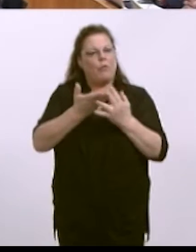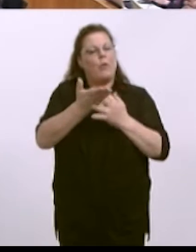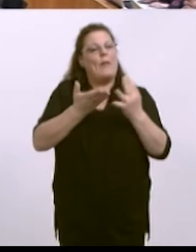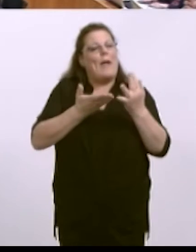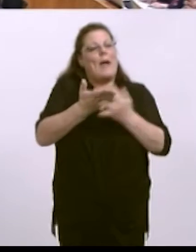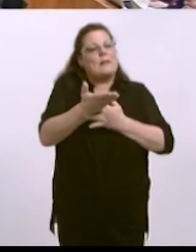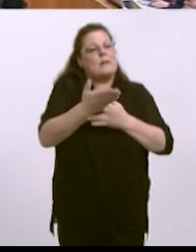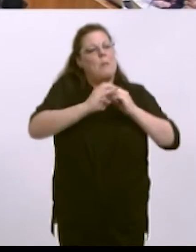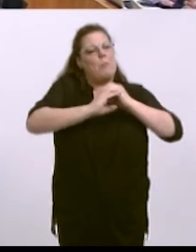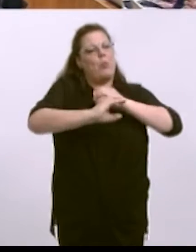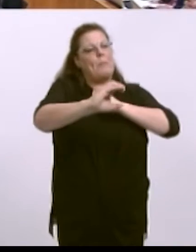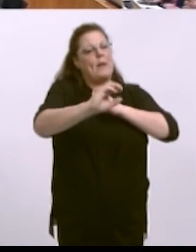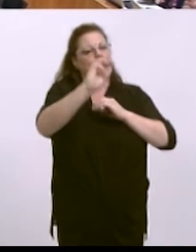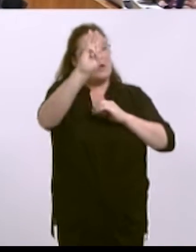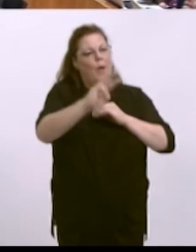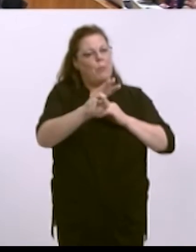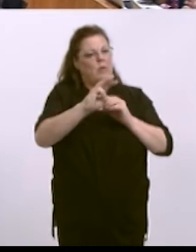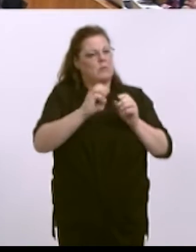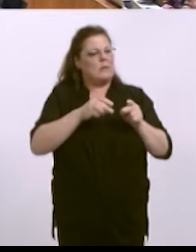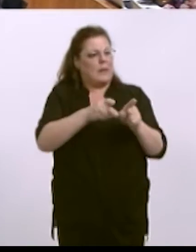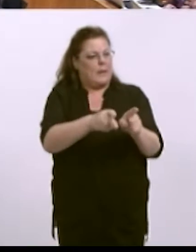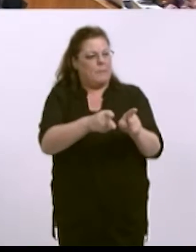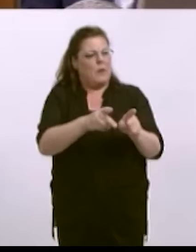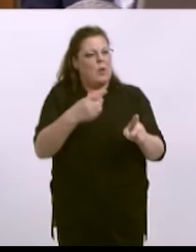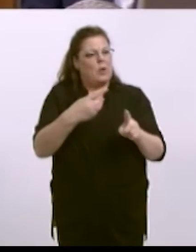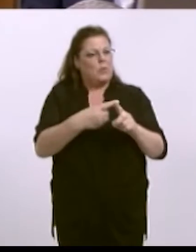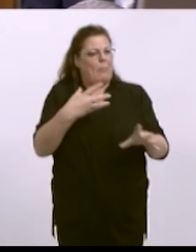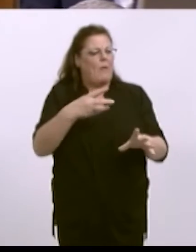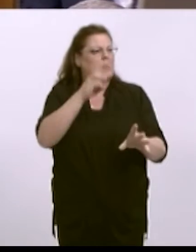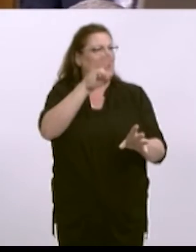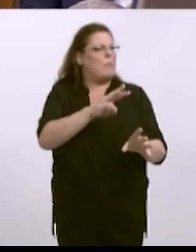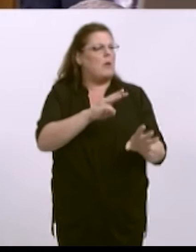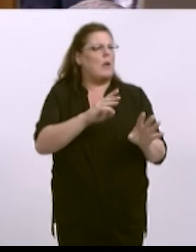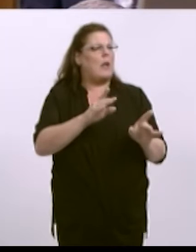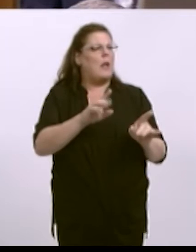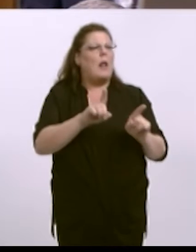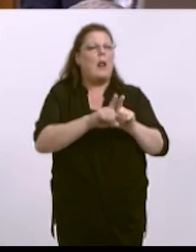Cymru, er enghraifft, wedi cael ei adeiladu ar sylfaen o helpu cymunedau lle nad oes modd